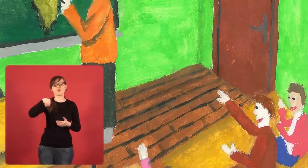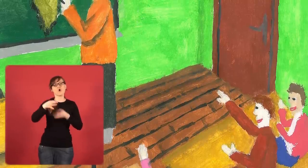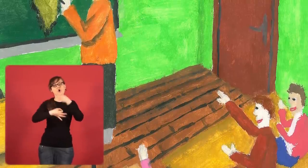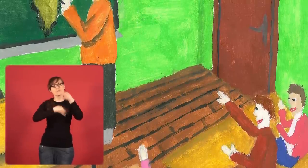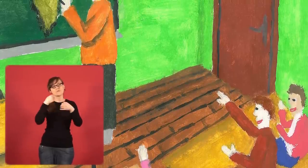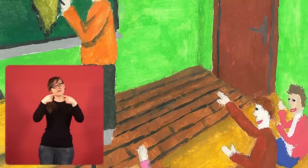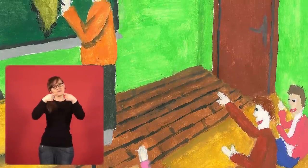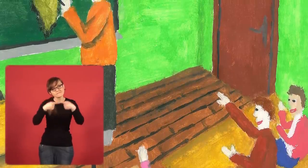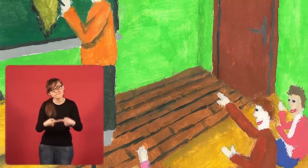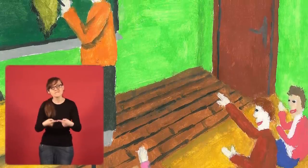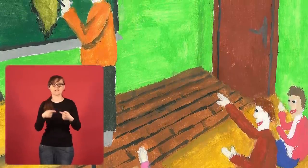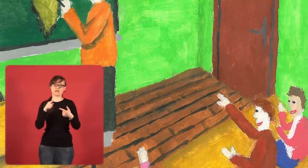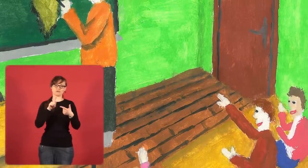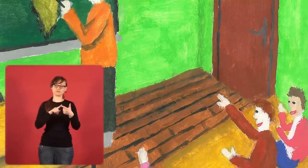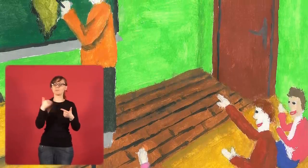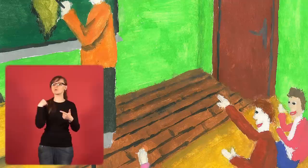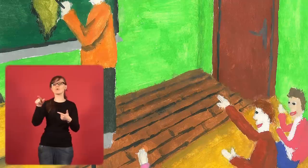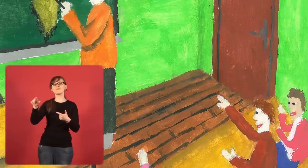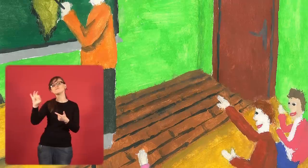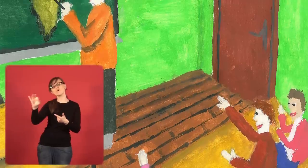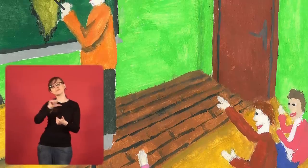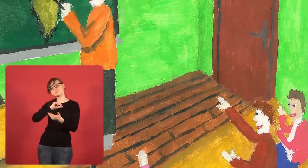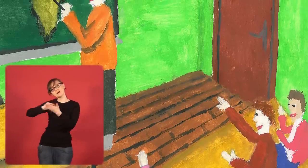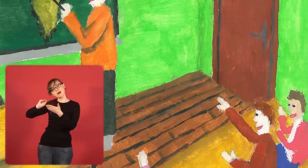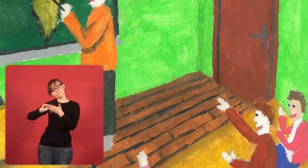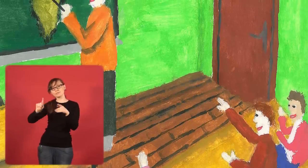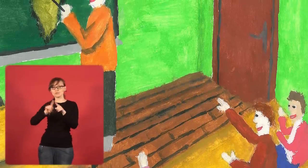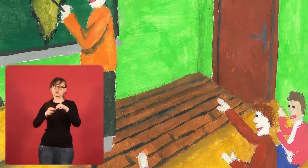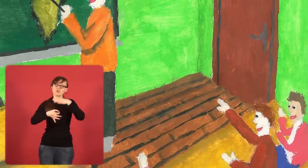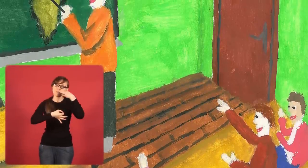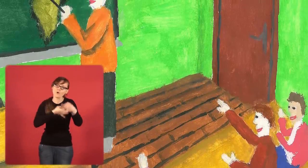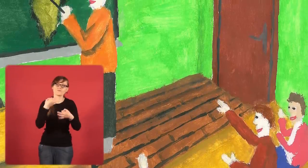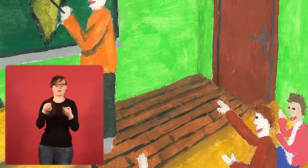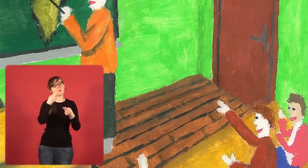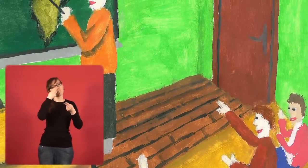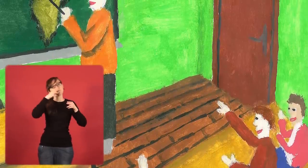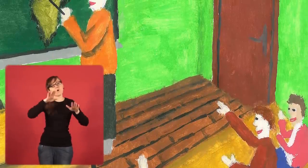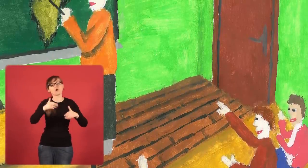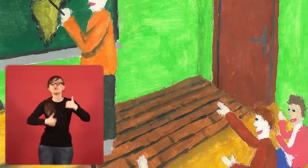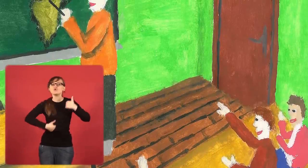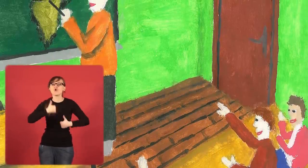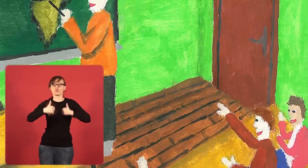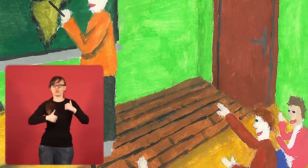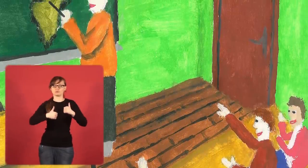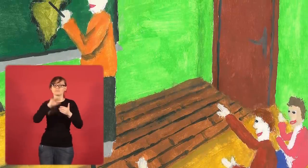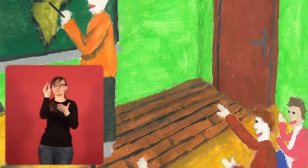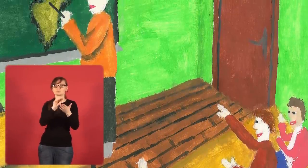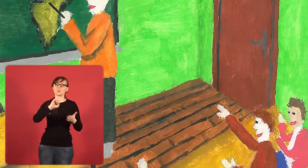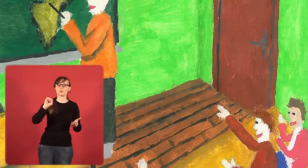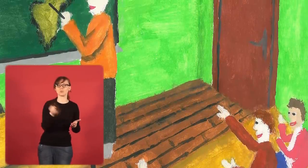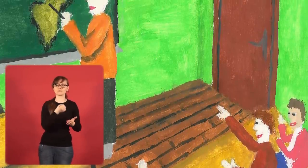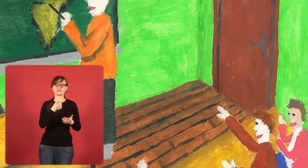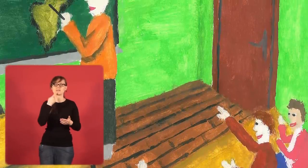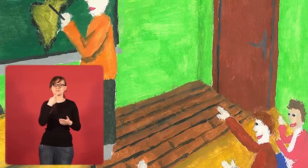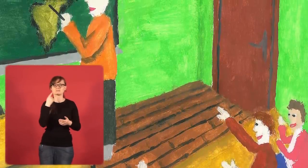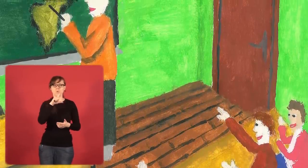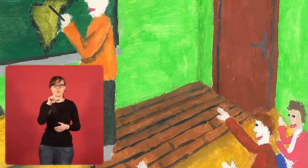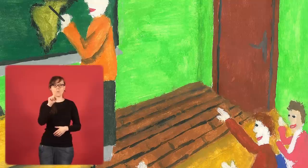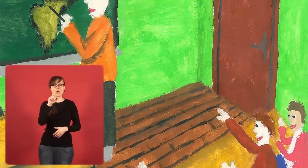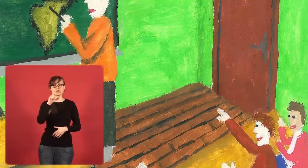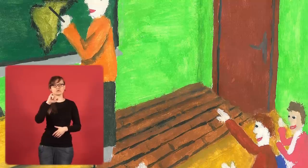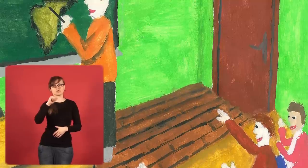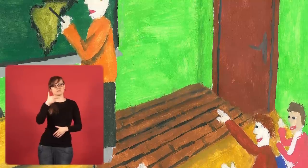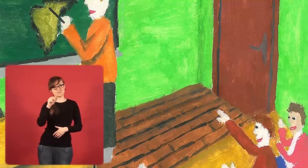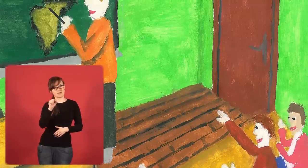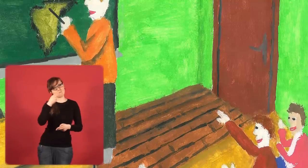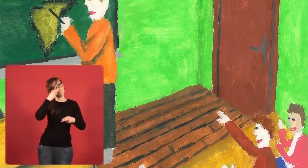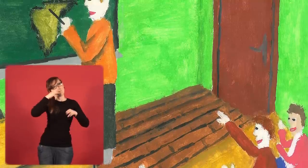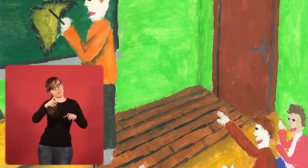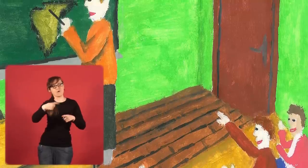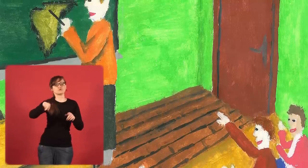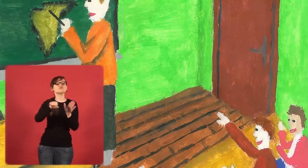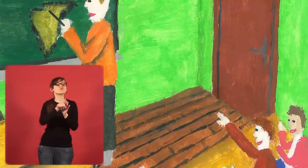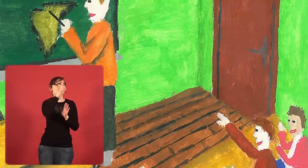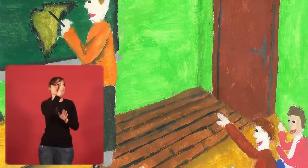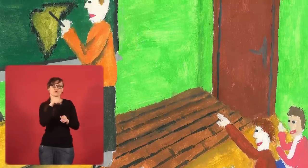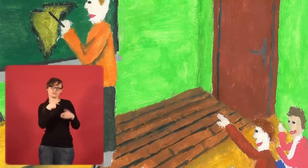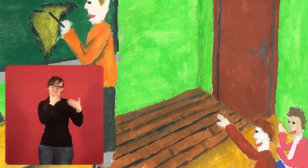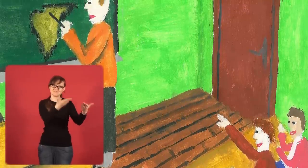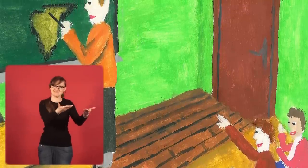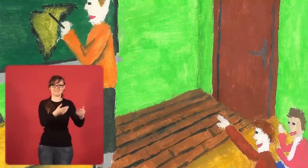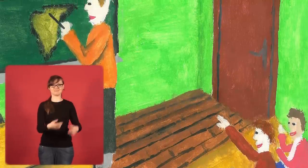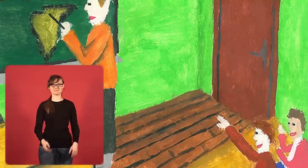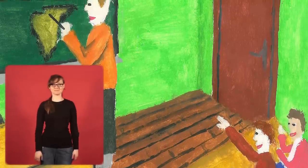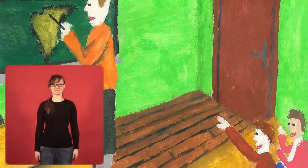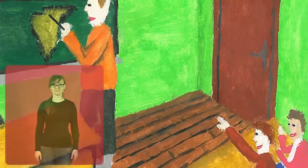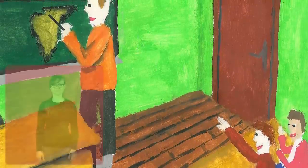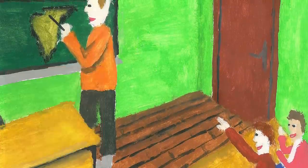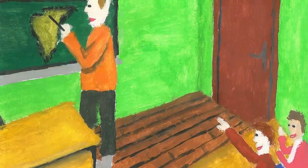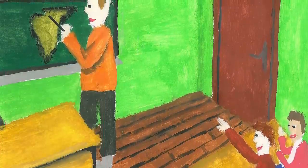Zaczęły się występy: recytowanie wierszy, ćwiczenia z czytania, konkurs ortografii i znajomości łaciny, czytanie własnych utworów.